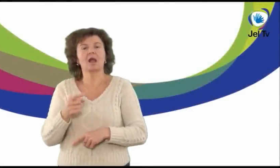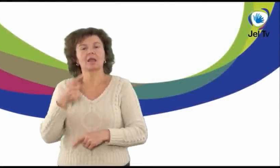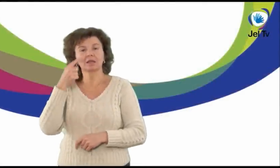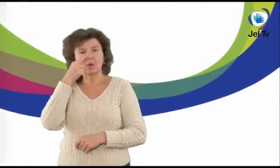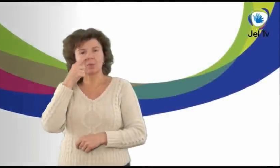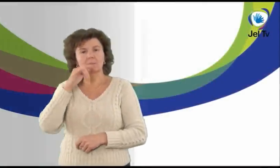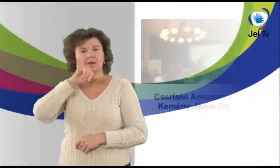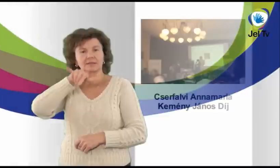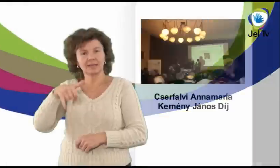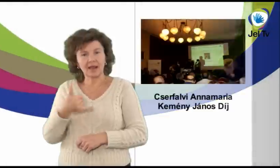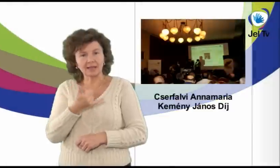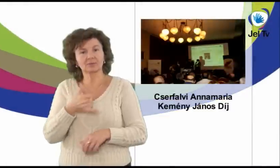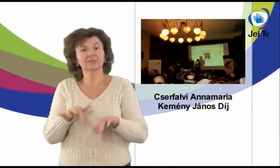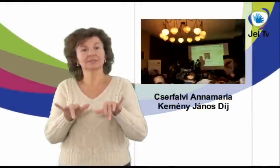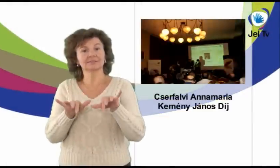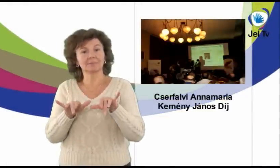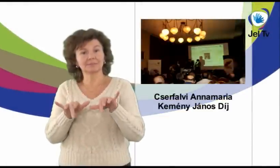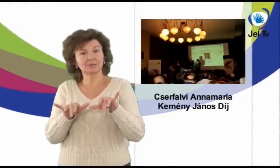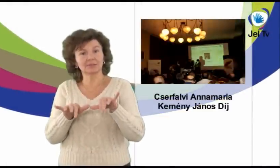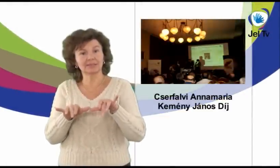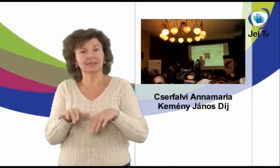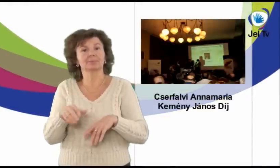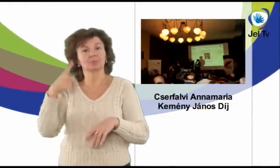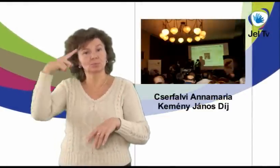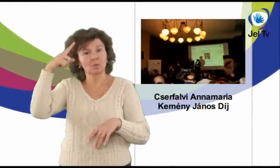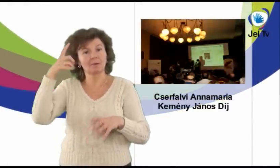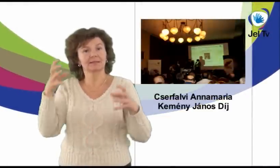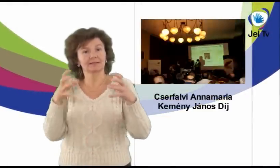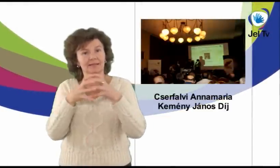Az óbudai Neumann János számítógép-tudományi Társaság több éve működik.